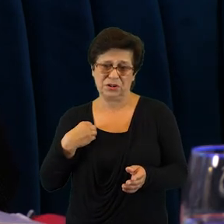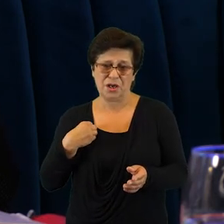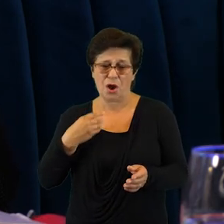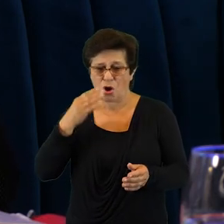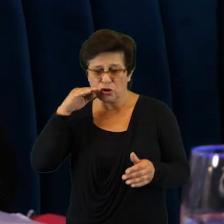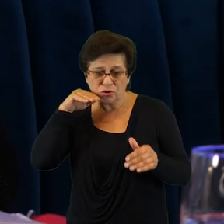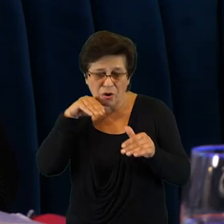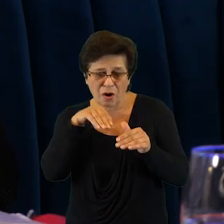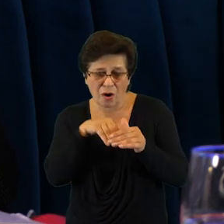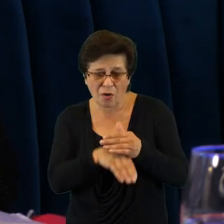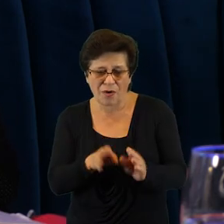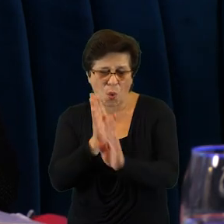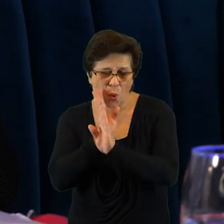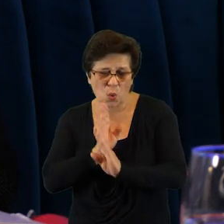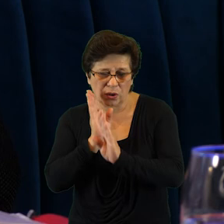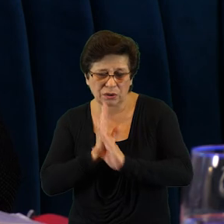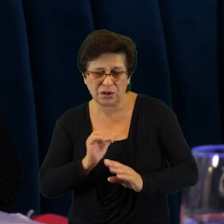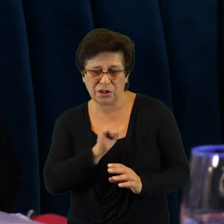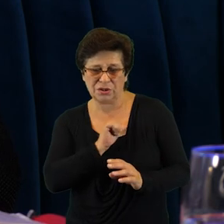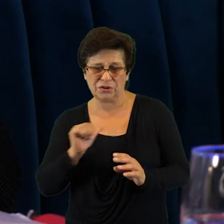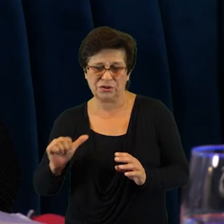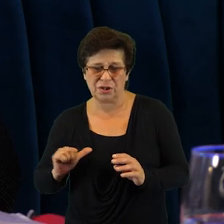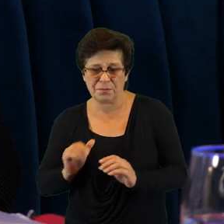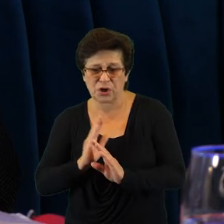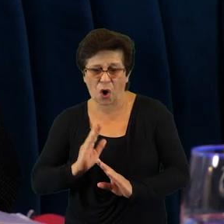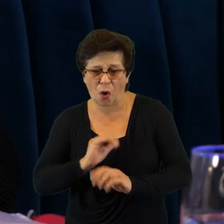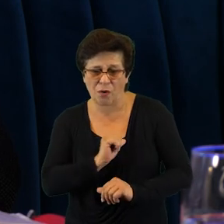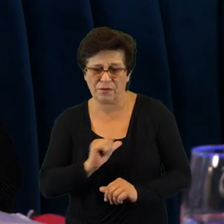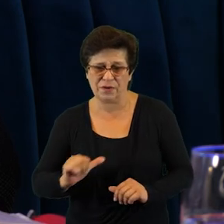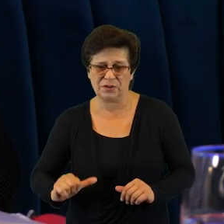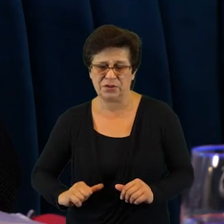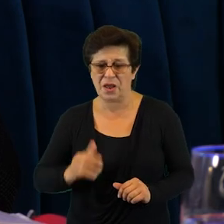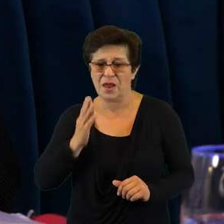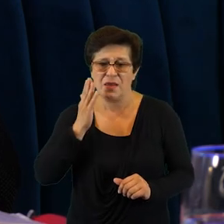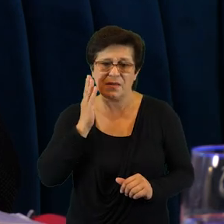że w jakiś sposób się przechowa, że nie bezie się musiał angażować,